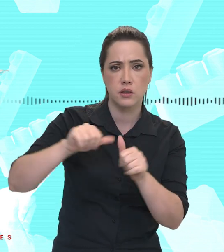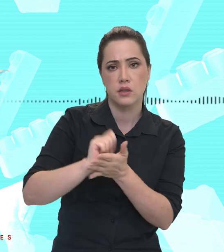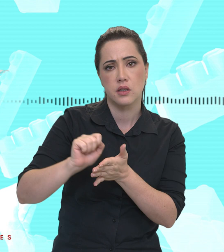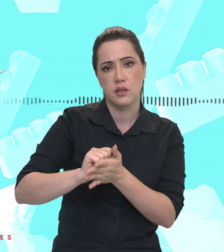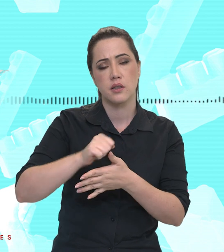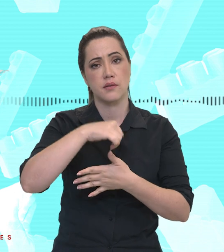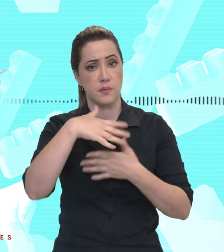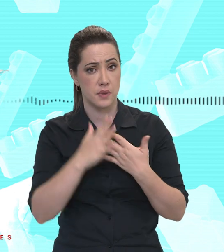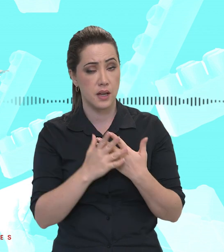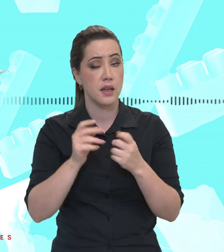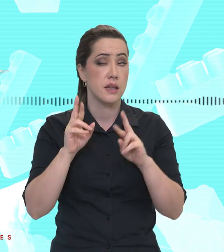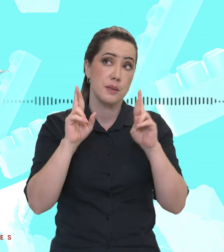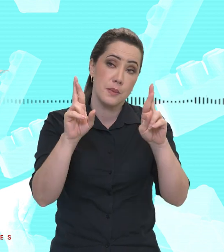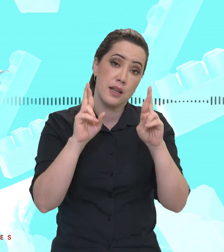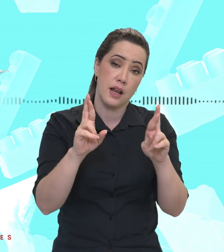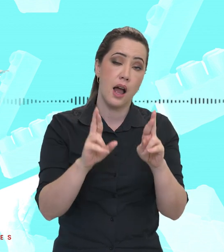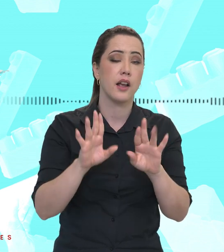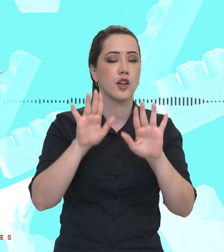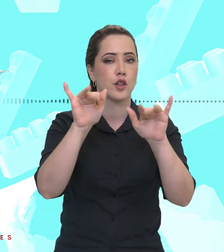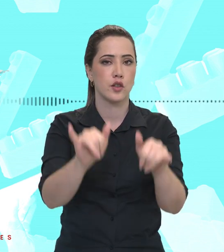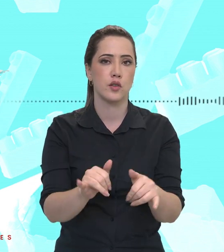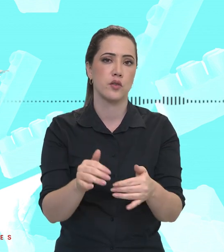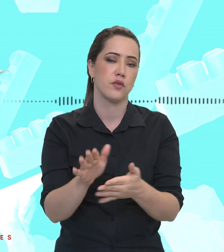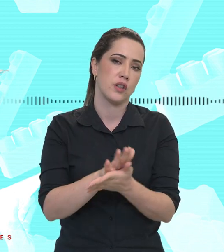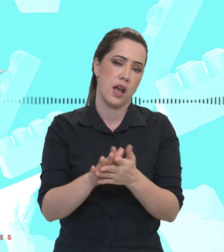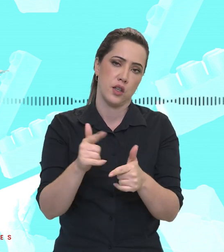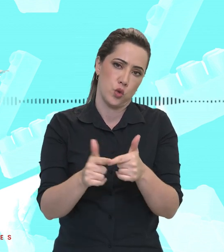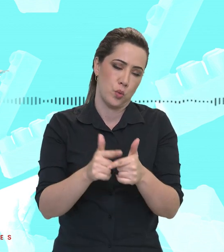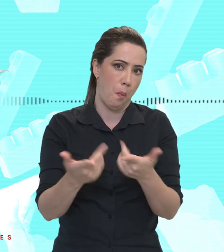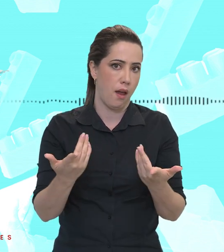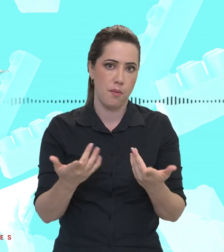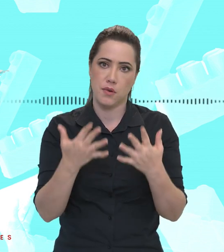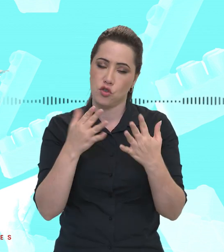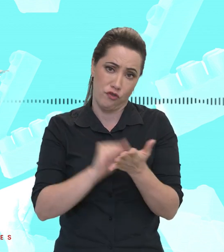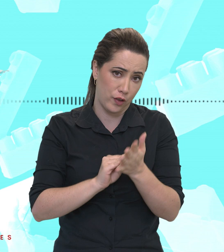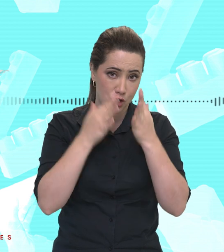para Libras e torcer para que, no fim, não passe nenhum erro de desatenção no final. [som anuncia fim da voz acelerada] 🎶